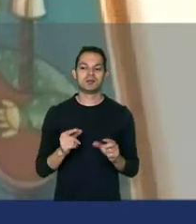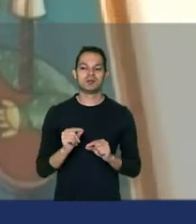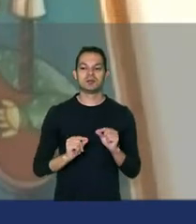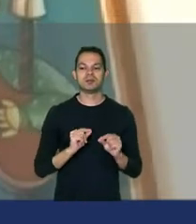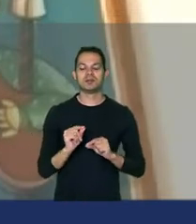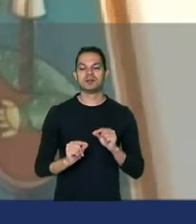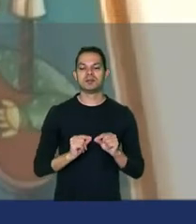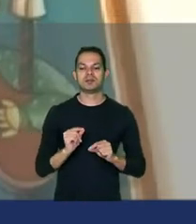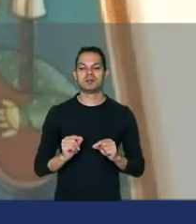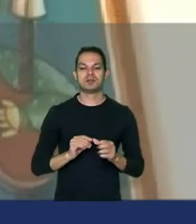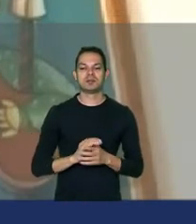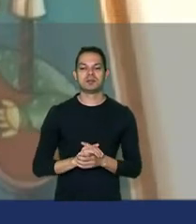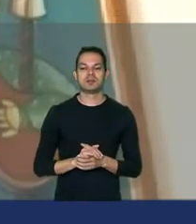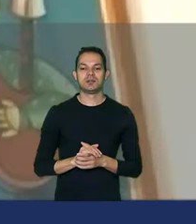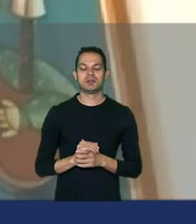CELEBRAR NESTA DATA, 90 ANOS